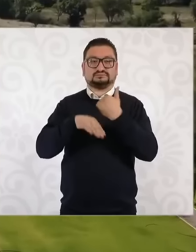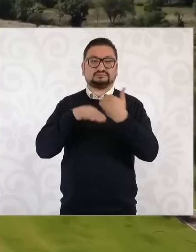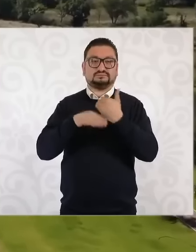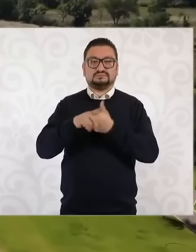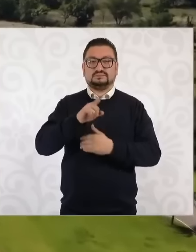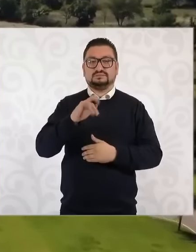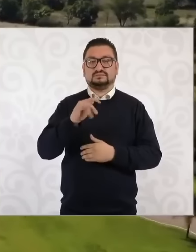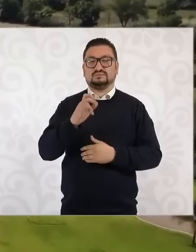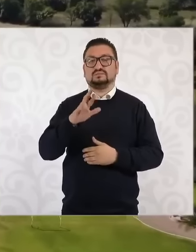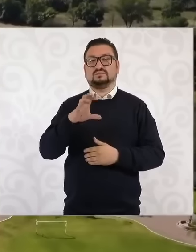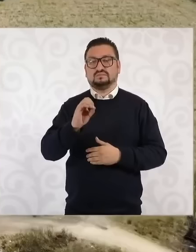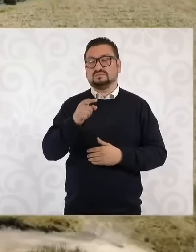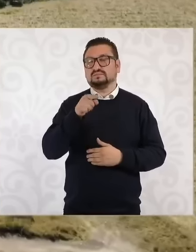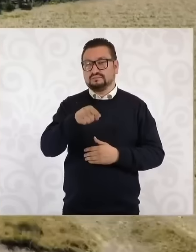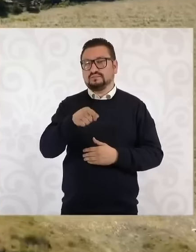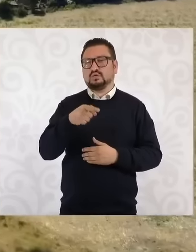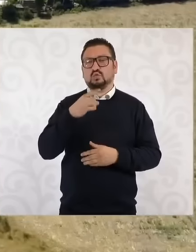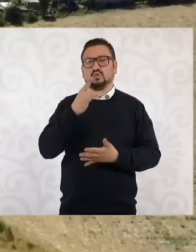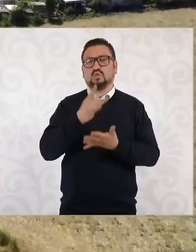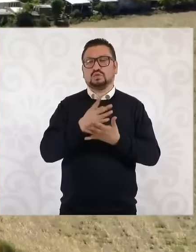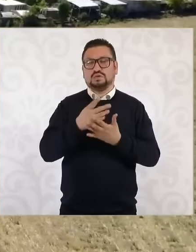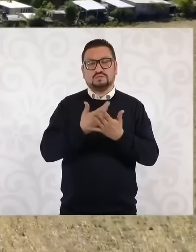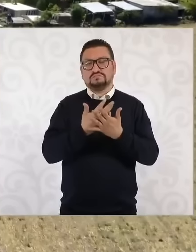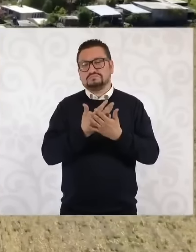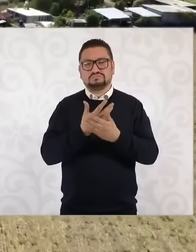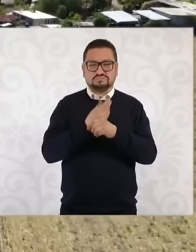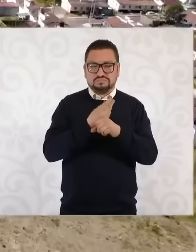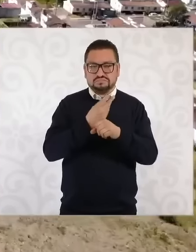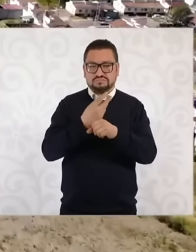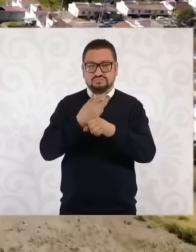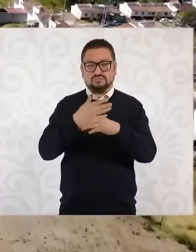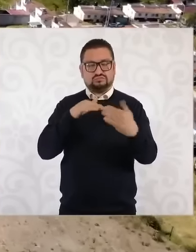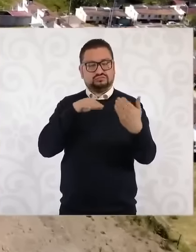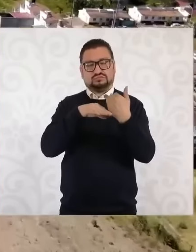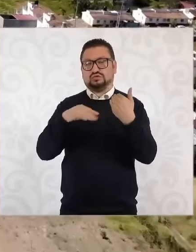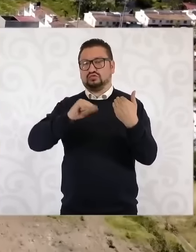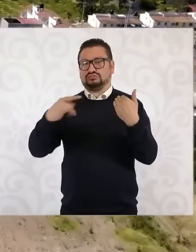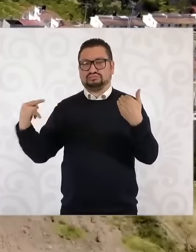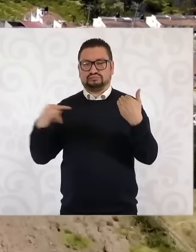solamente estamos con eh interviniendo este año los entronques y un libramiento,